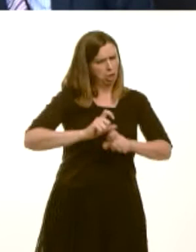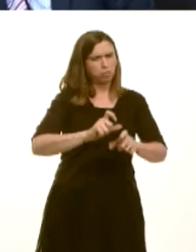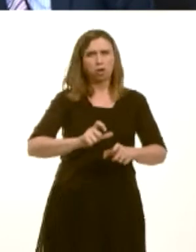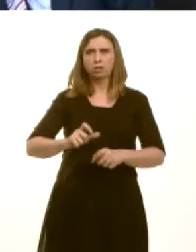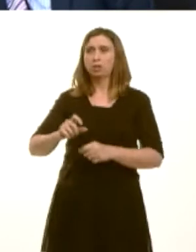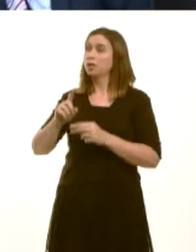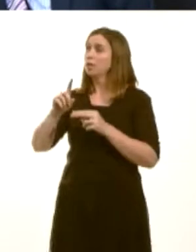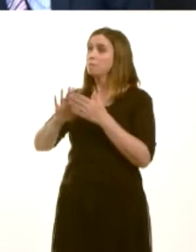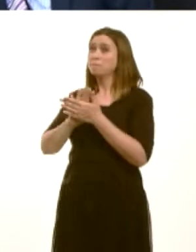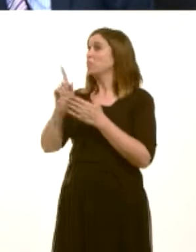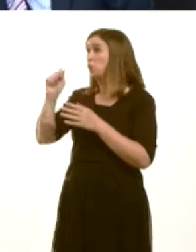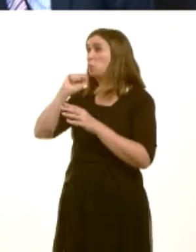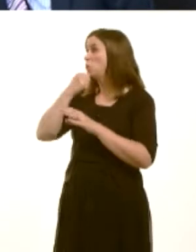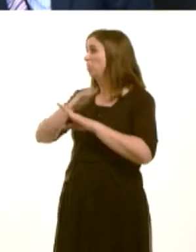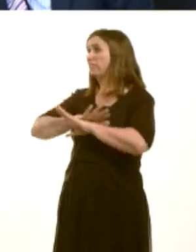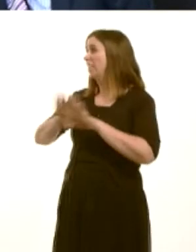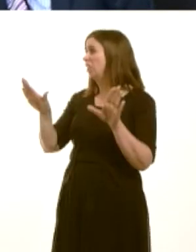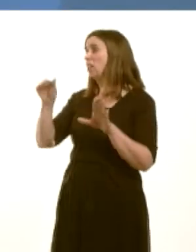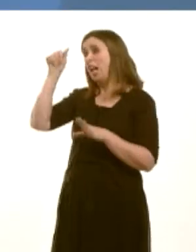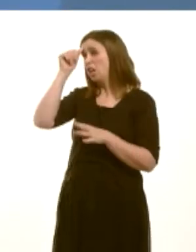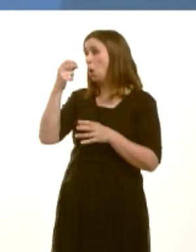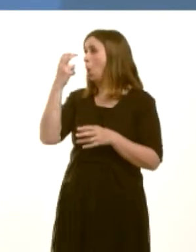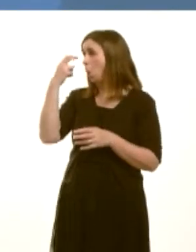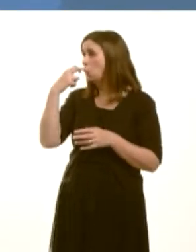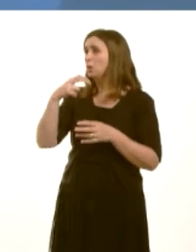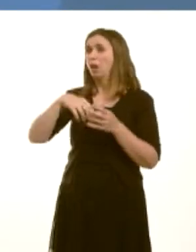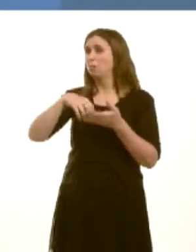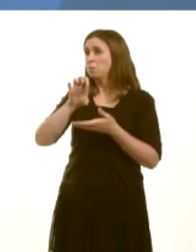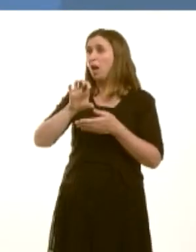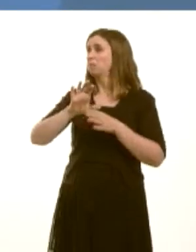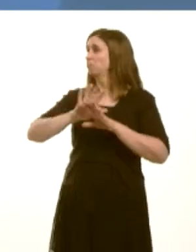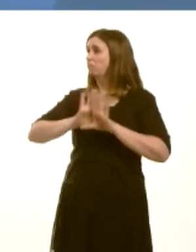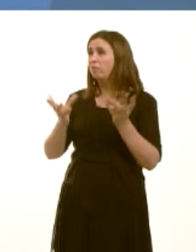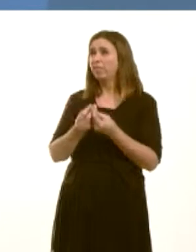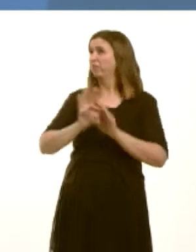disappear as we know it. I do wonder, sometimes, why he chooses this ground on which to fight.